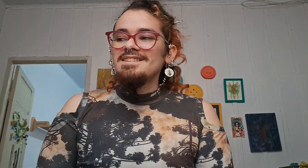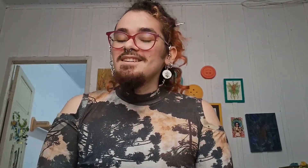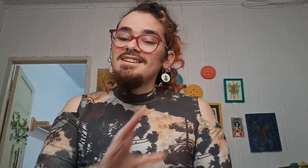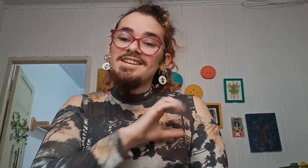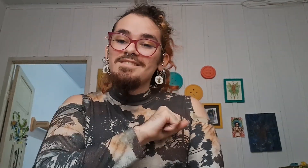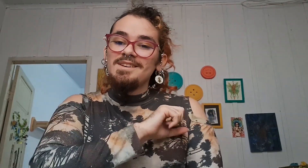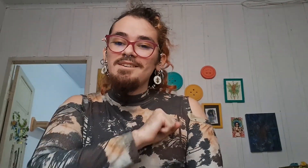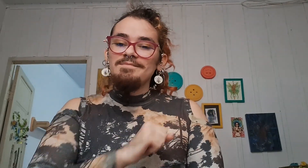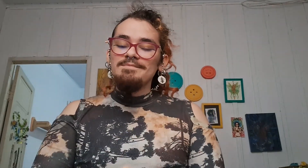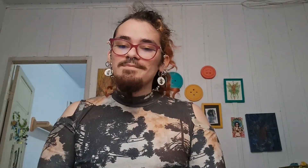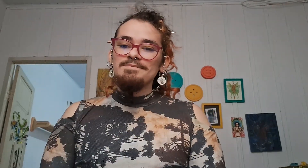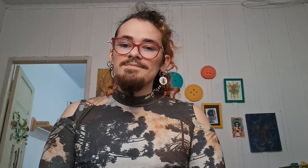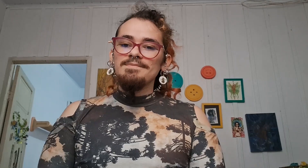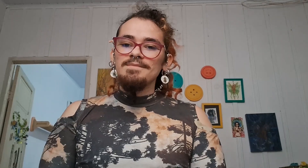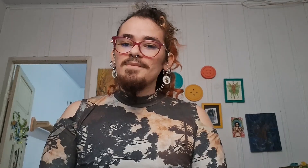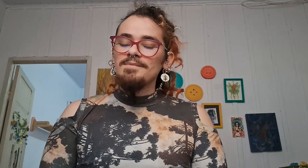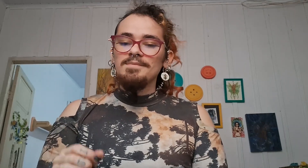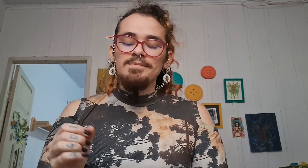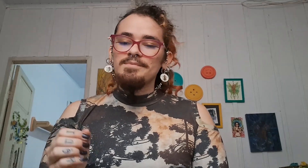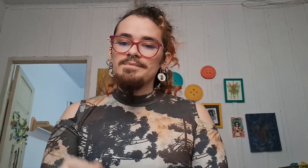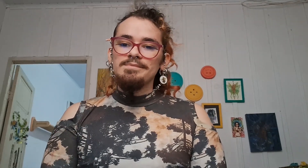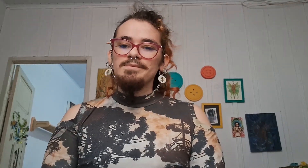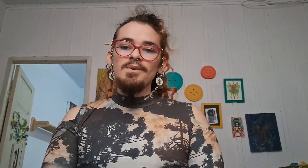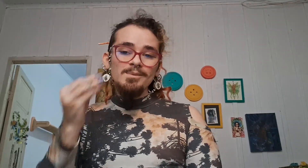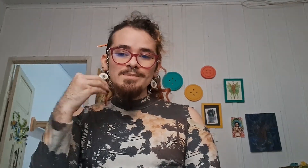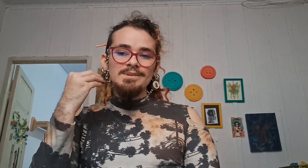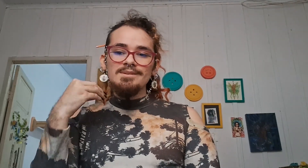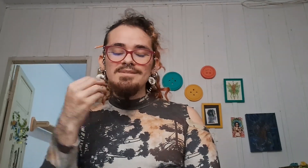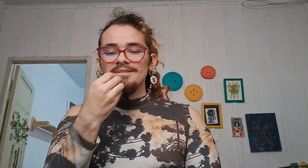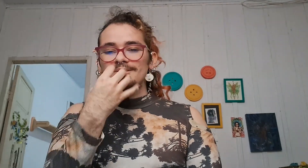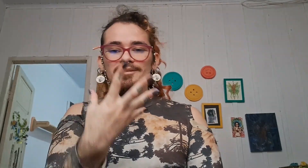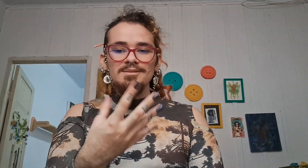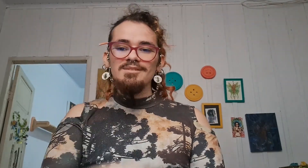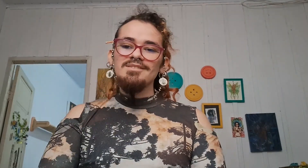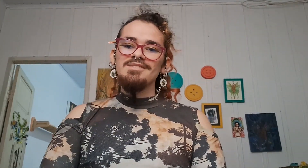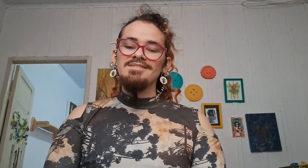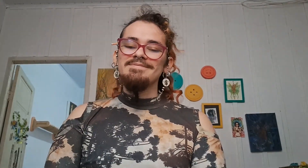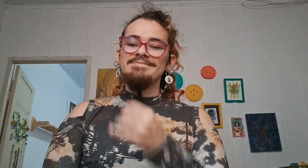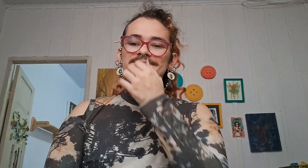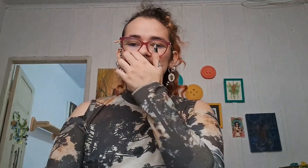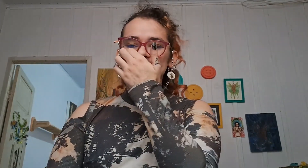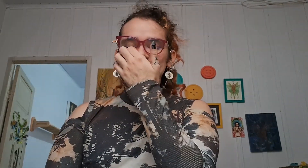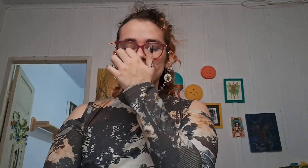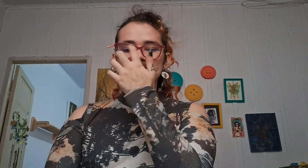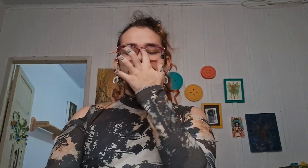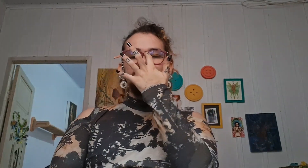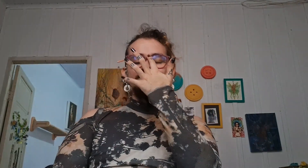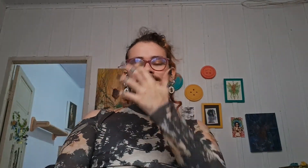amei a experiência foi boa.